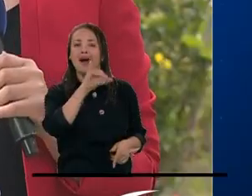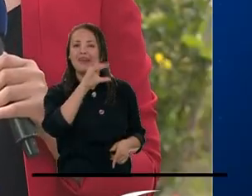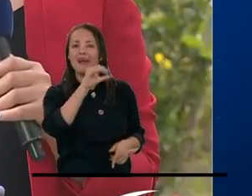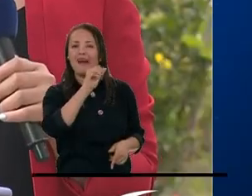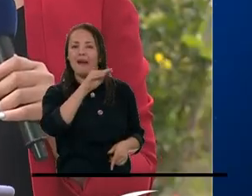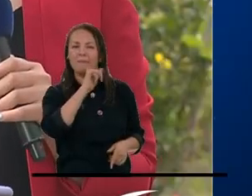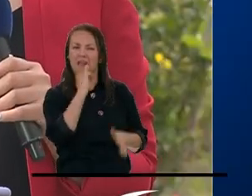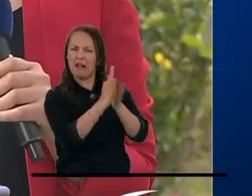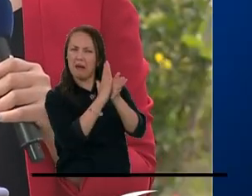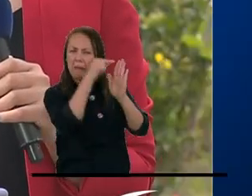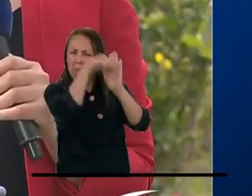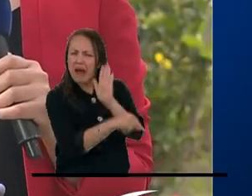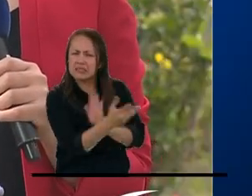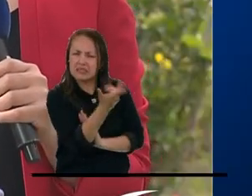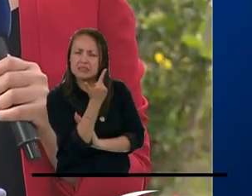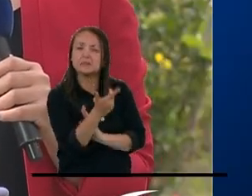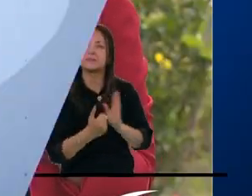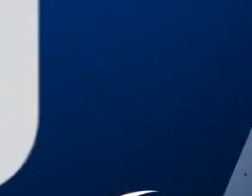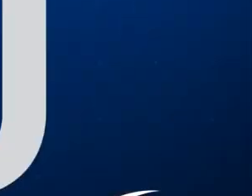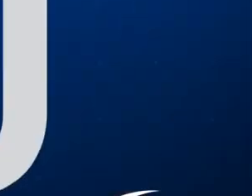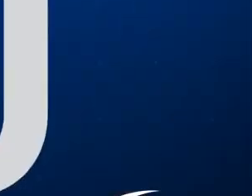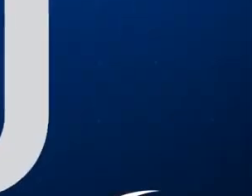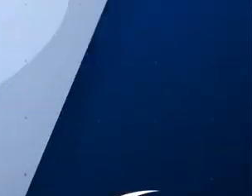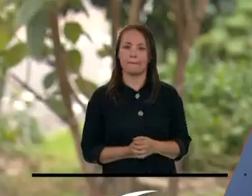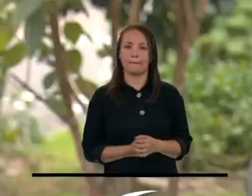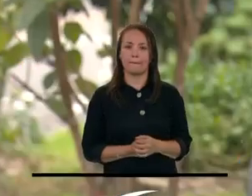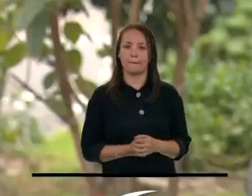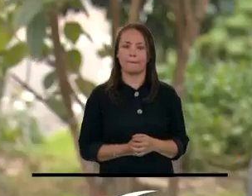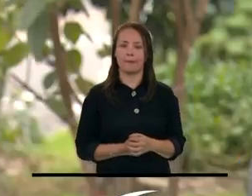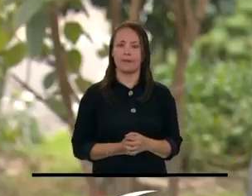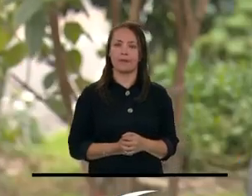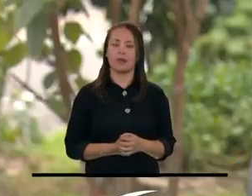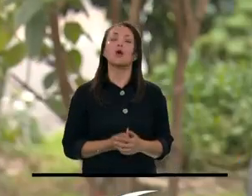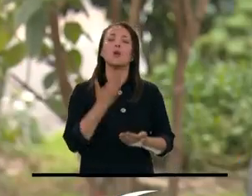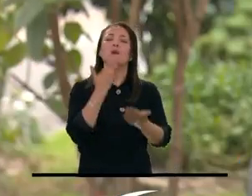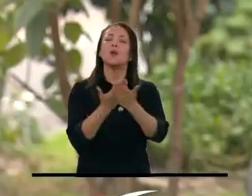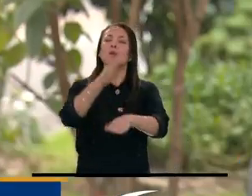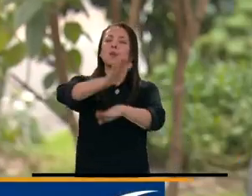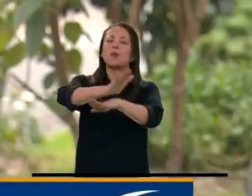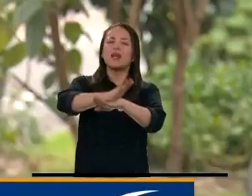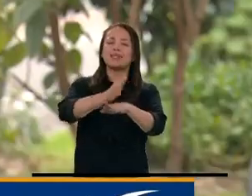))) a esta hora es noticia las excusas que presenta Colombia a Panamá, María Kamila Delgado tiene los detalles.